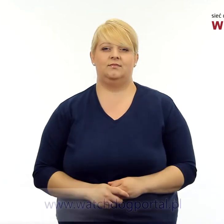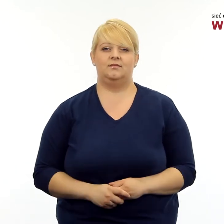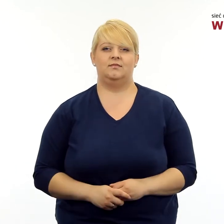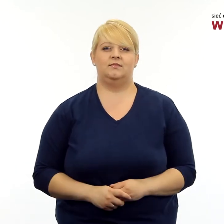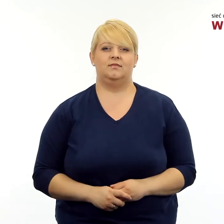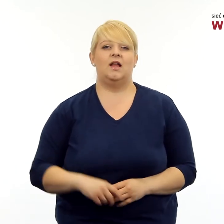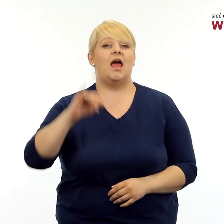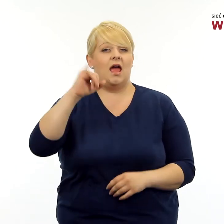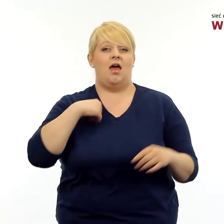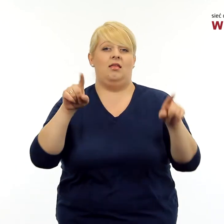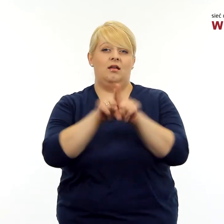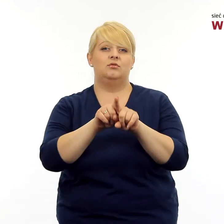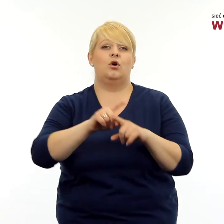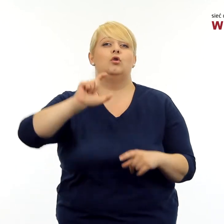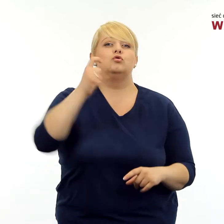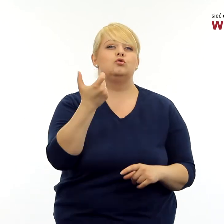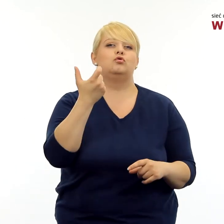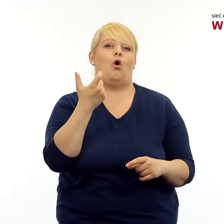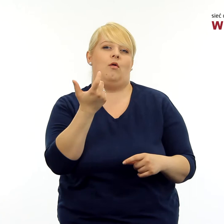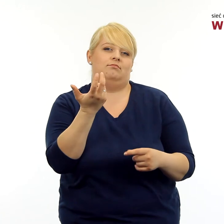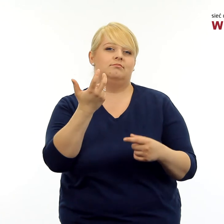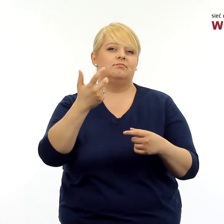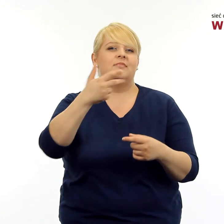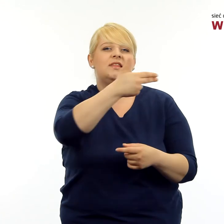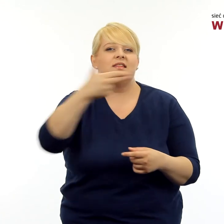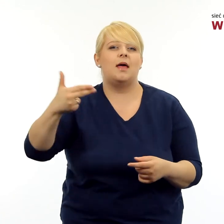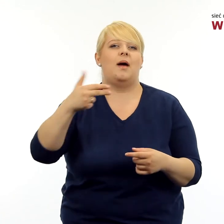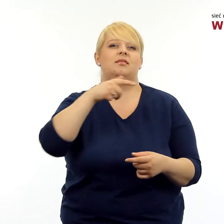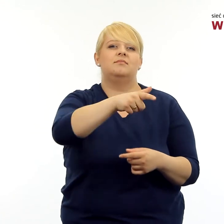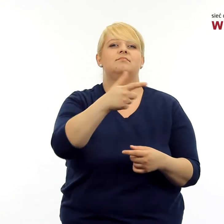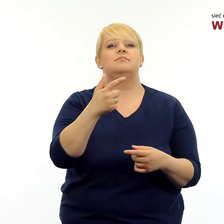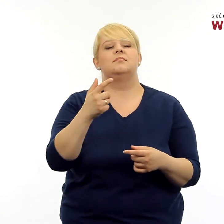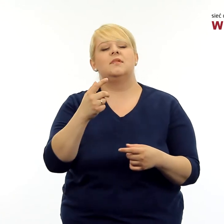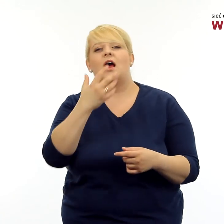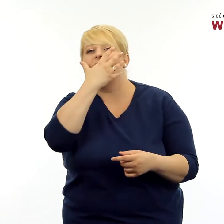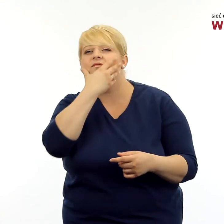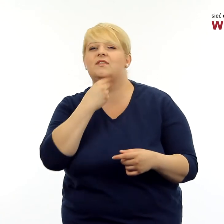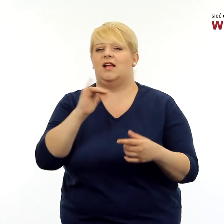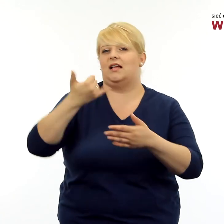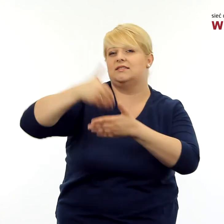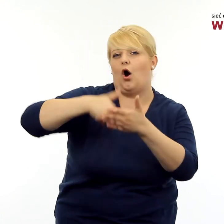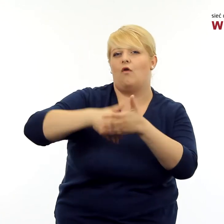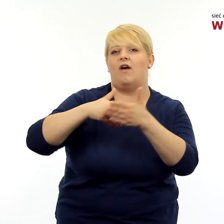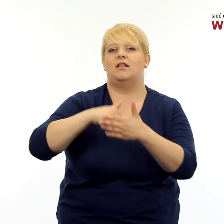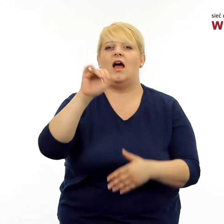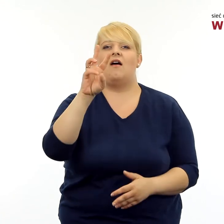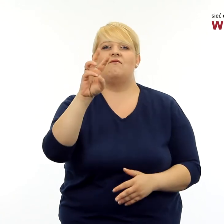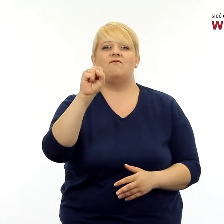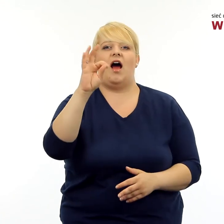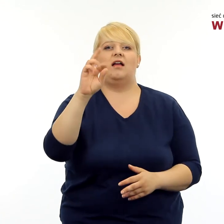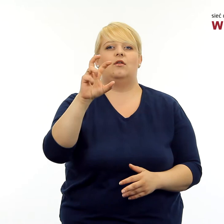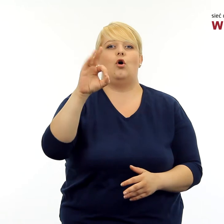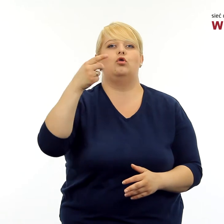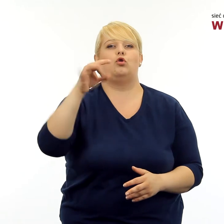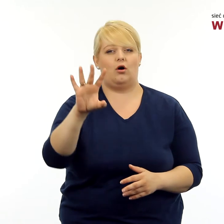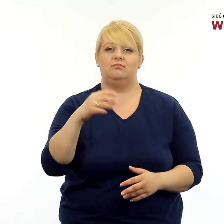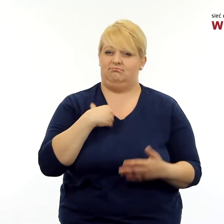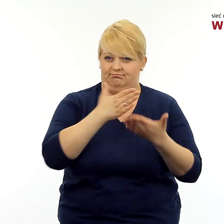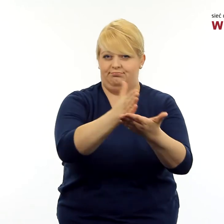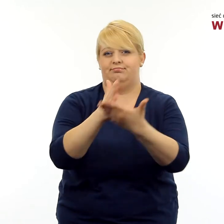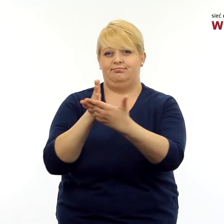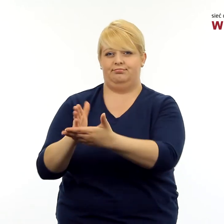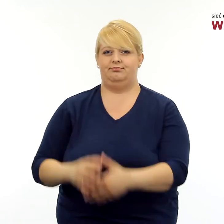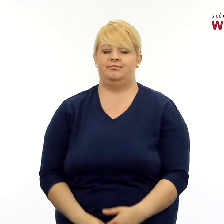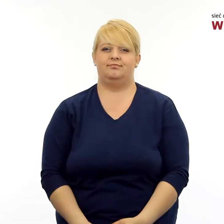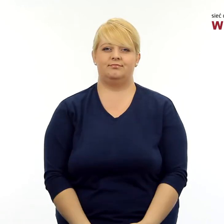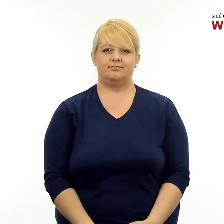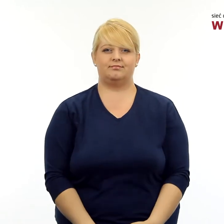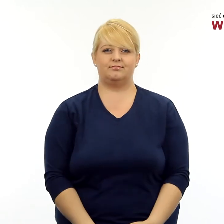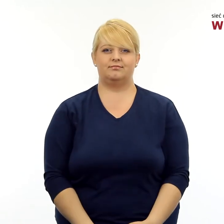i odpowiadamy na wyzwania związane z kreowaniem wizerunku watchdogów.